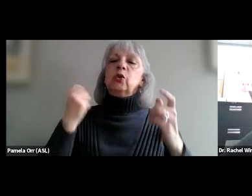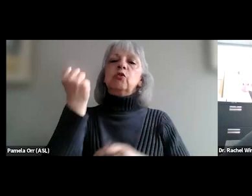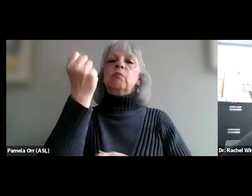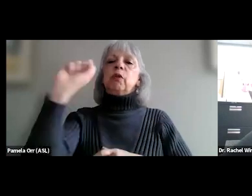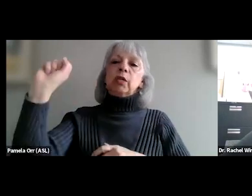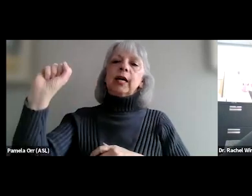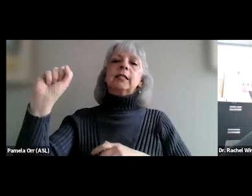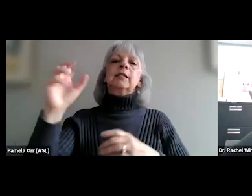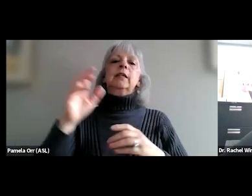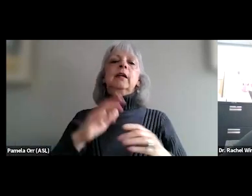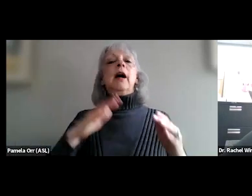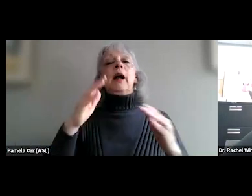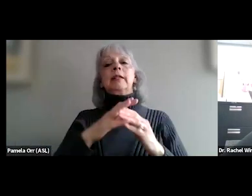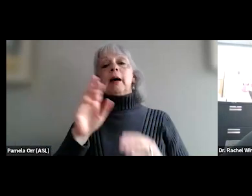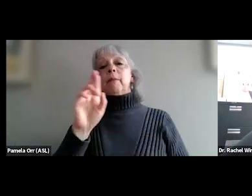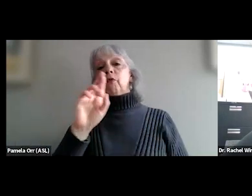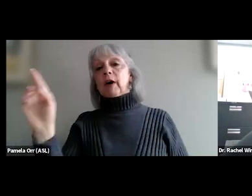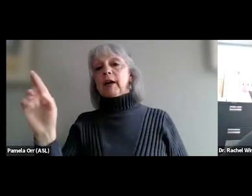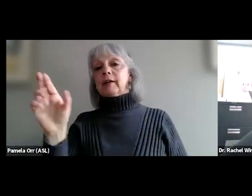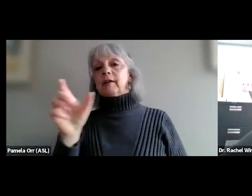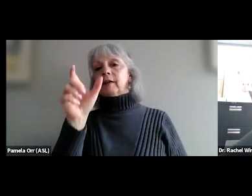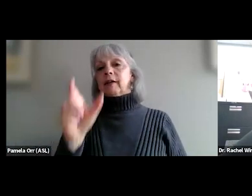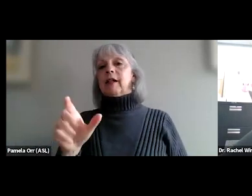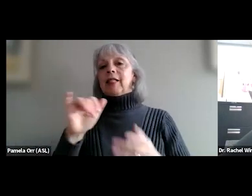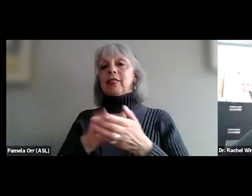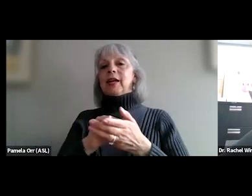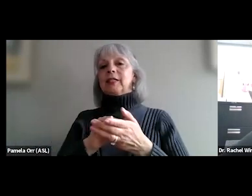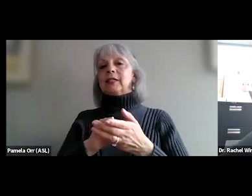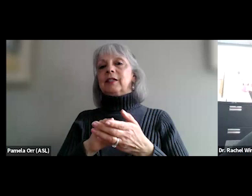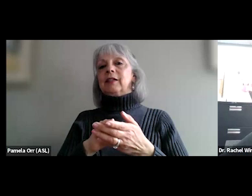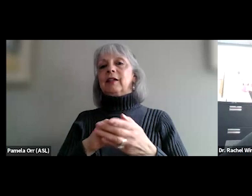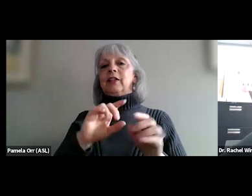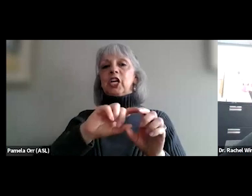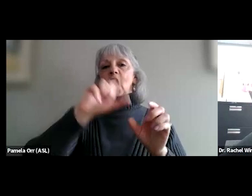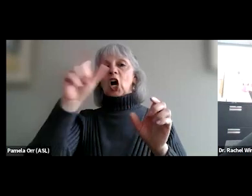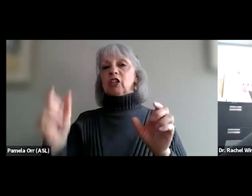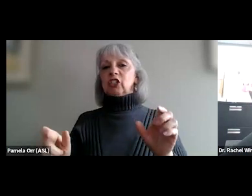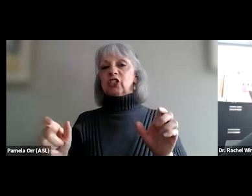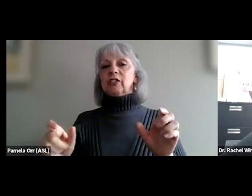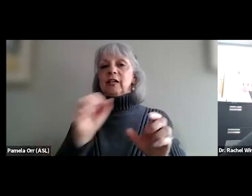En la parte superior derecha observarán vistas de nuestro famoso Arco de San Luis. Si nos visitan, tienen que ir al arco,